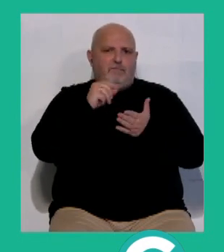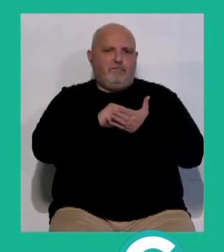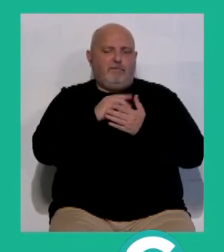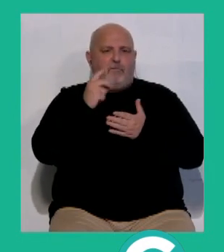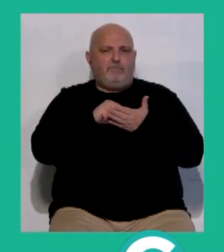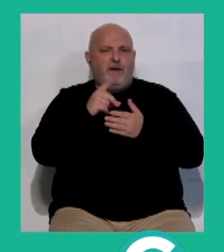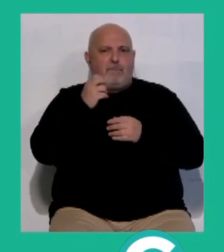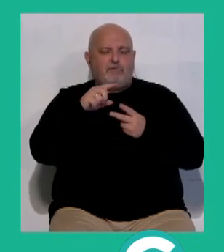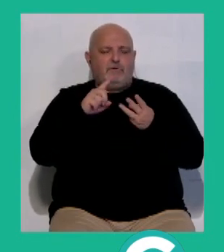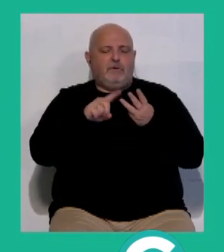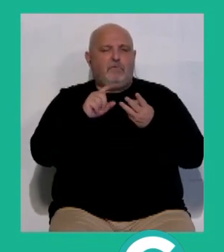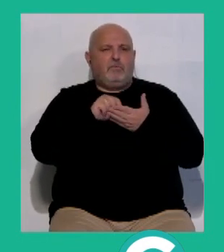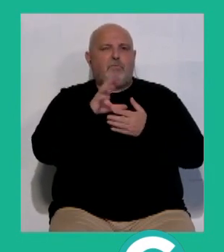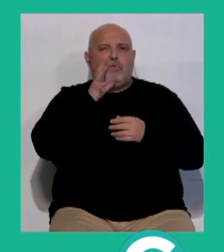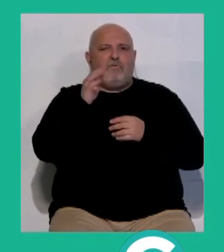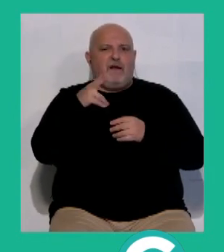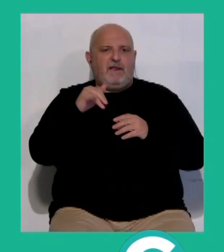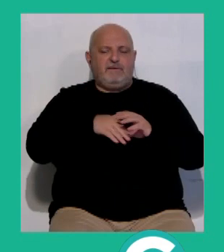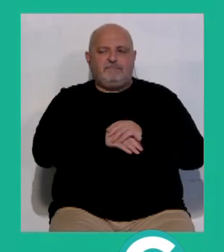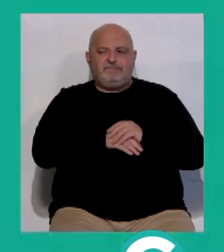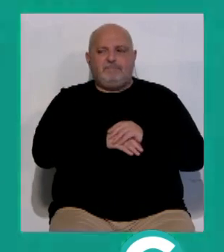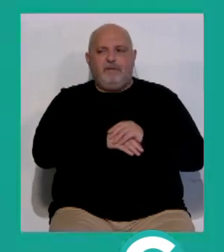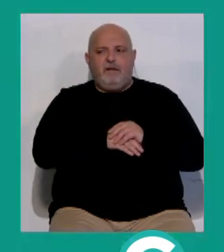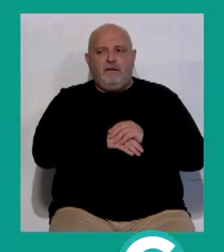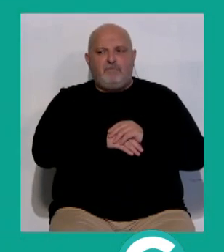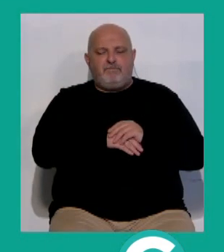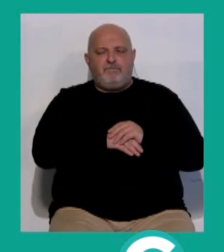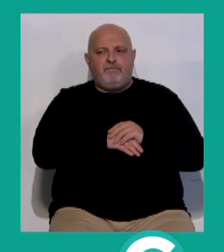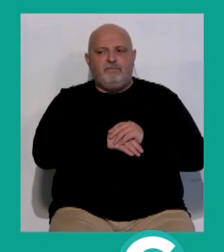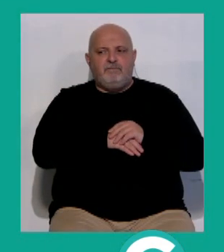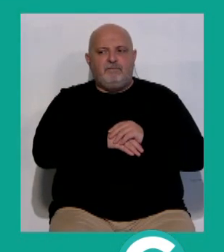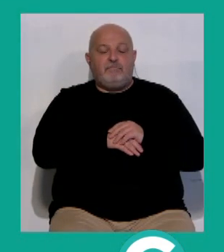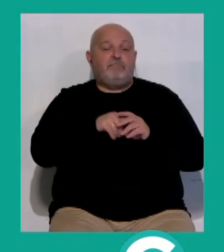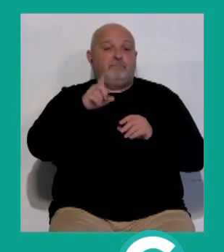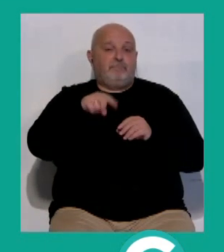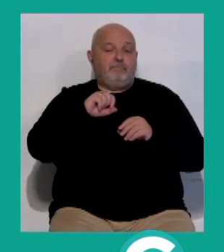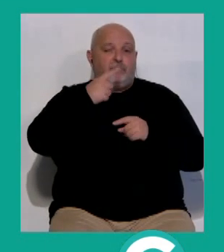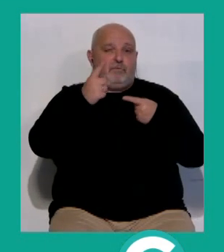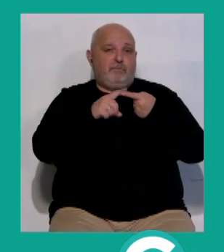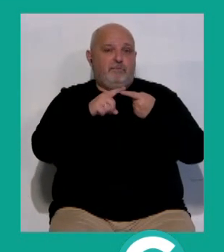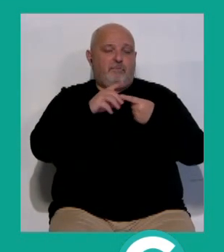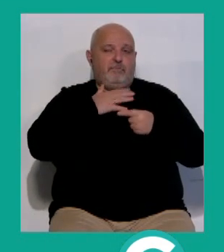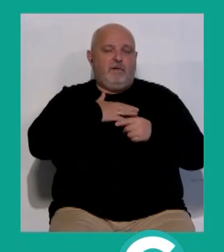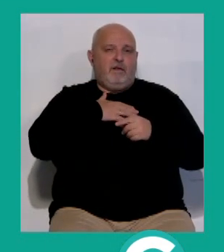para Cris Ramos y un punto para Jiménez y también lidera el delantero gaditano Cris